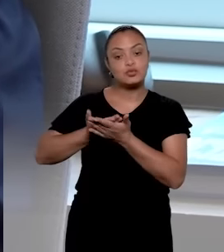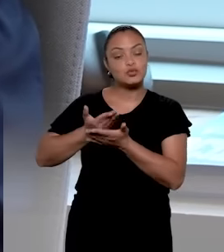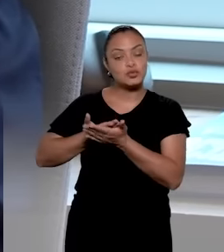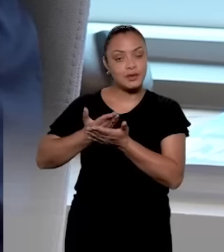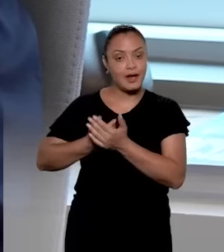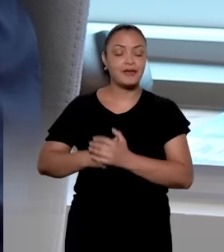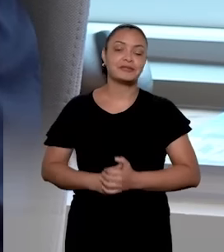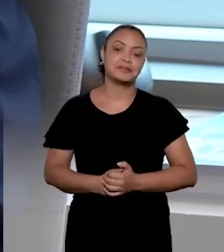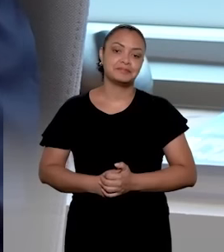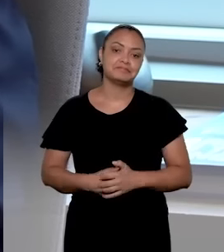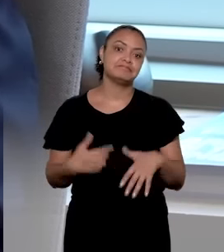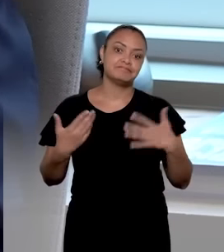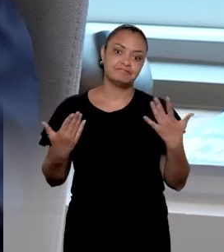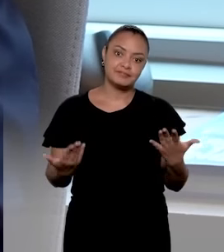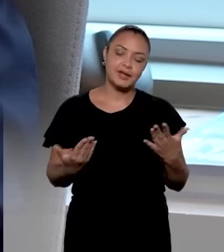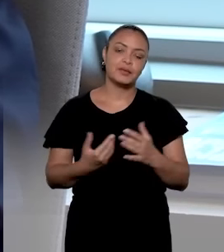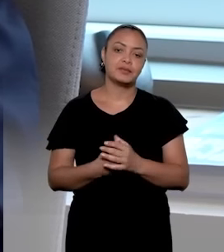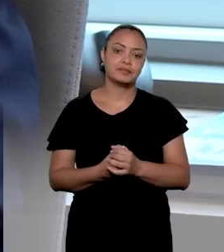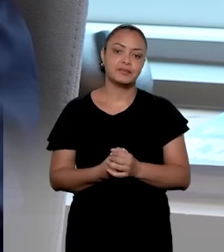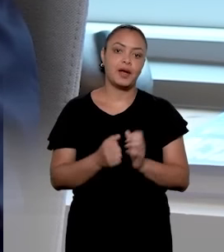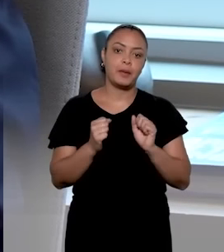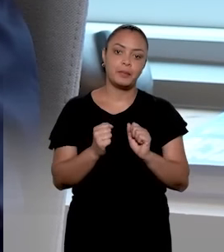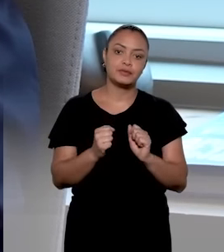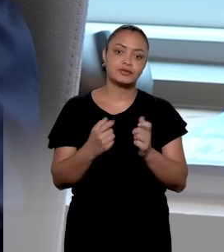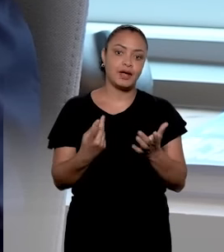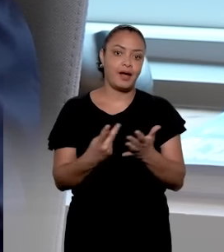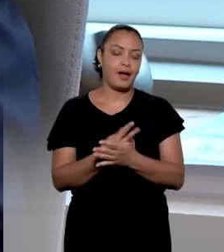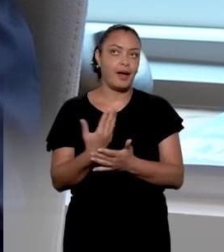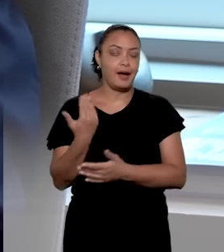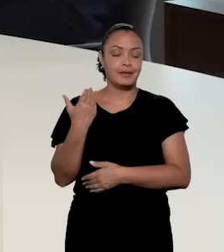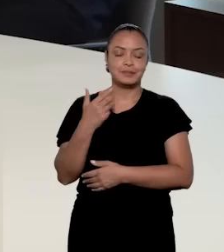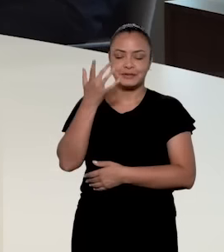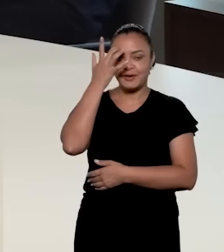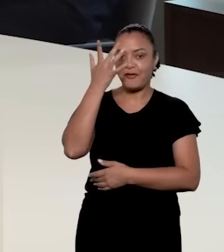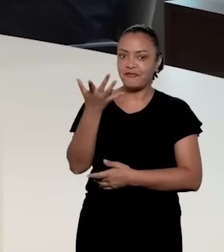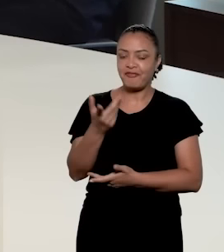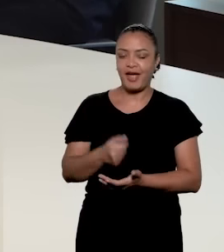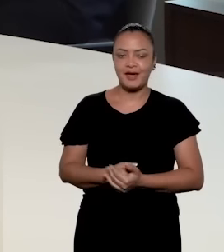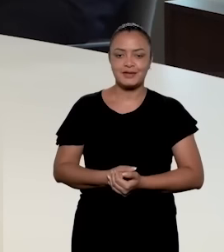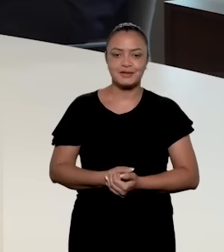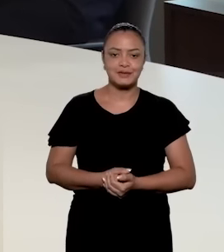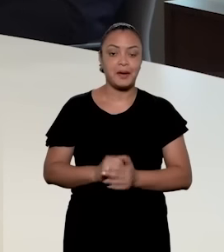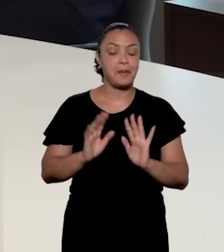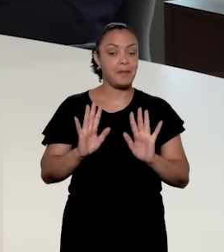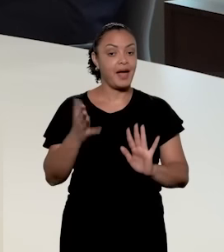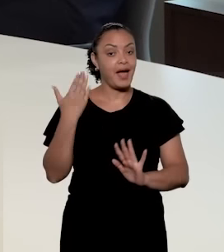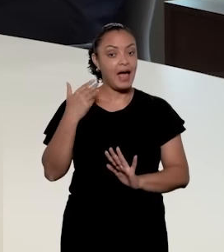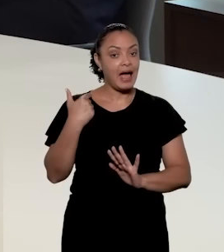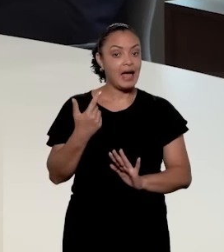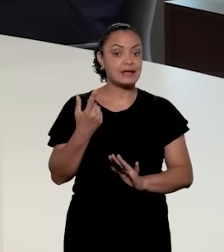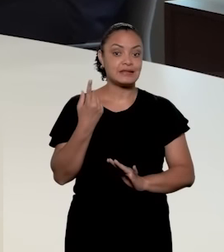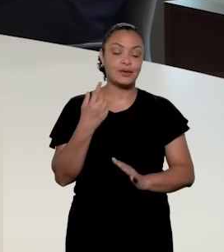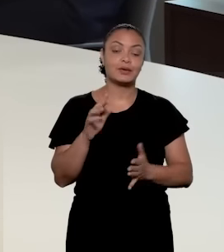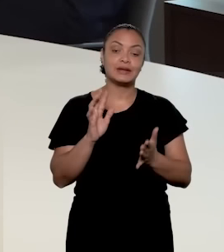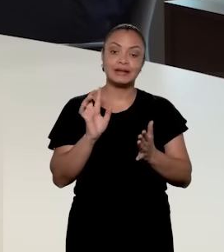seria muito mais fácil se essa área, se naqueles dias a questão digital já estivesse funcionando, não é? Mas, não tinha... era dedão mesmo, não era nada digital.